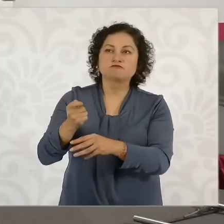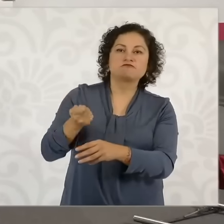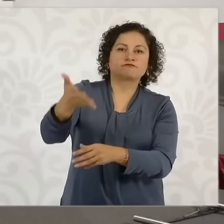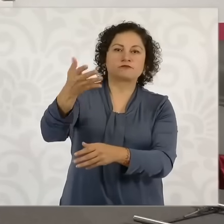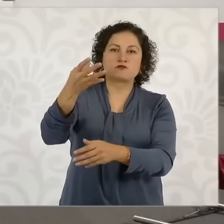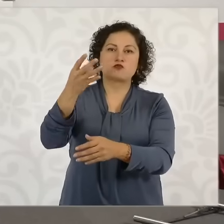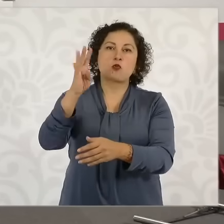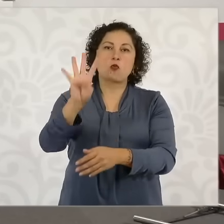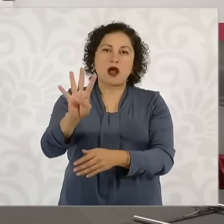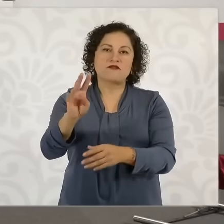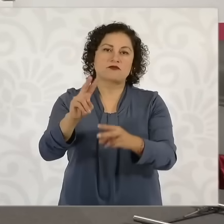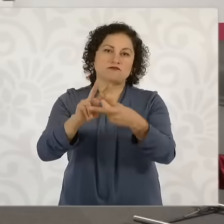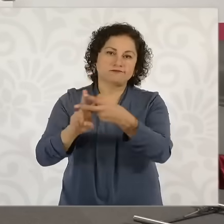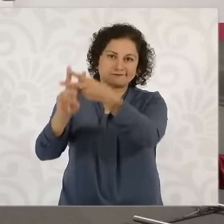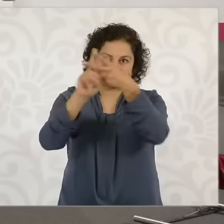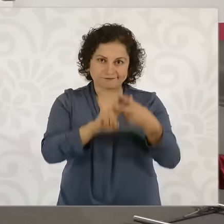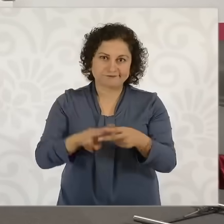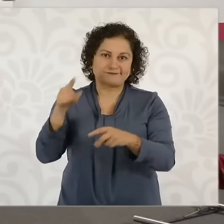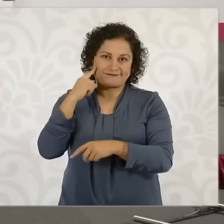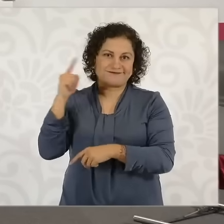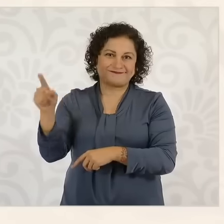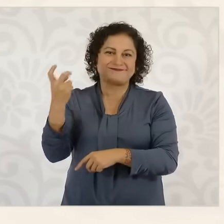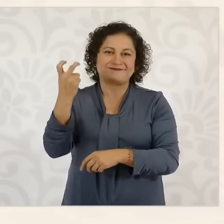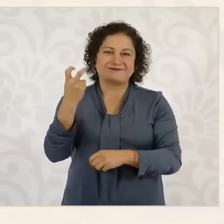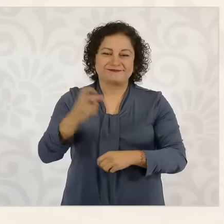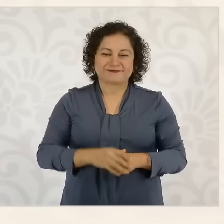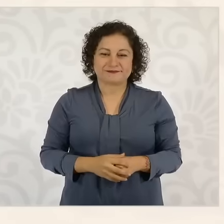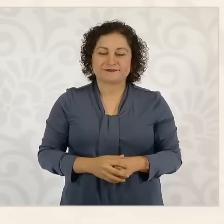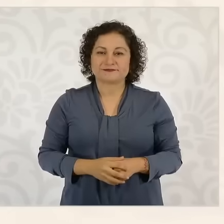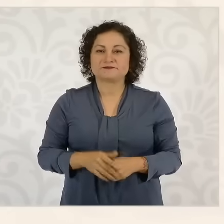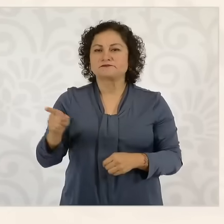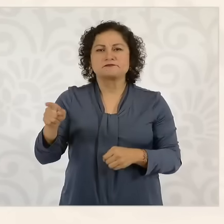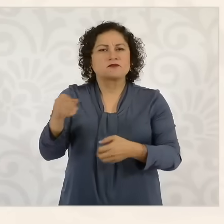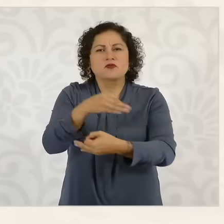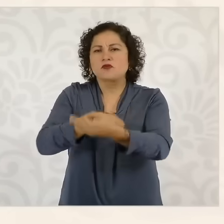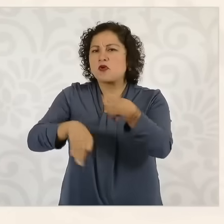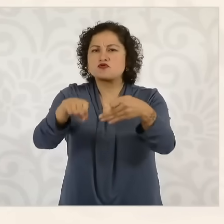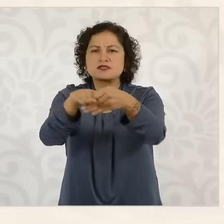lámina. Todos tienen la virtud, la ventaja de que están aledaños, están junto a zonas